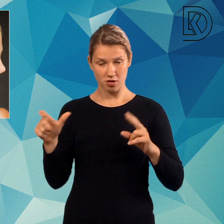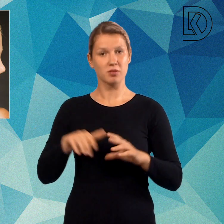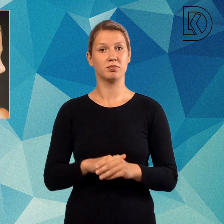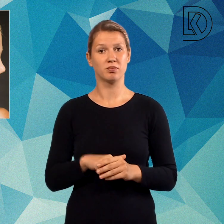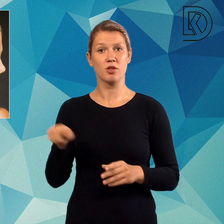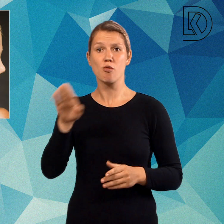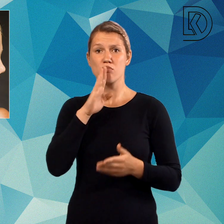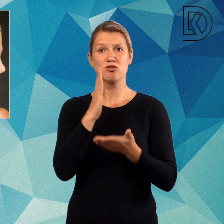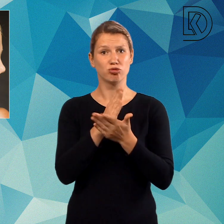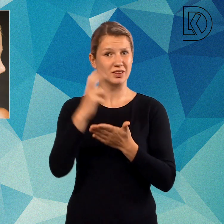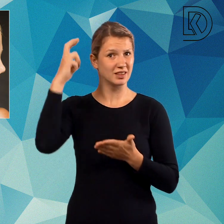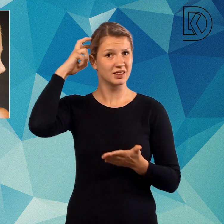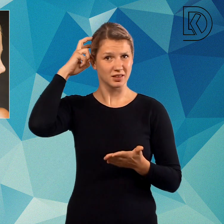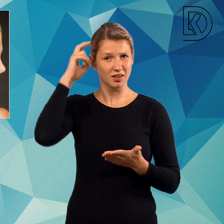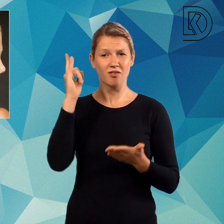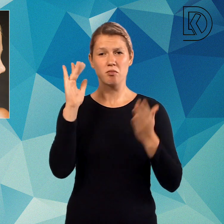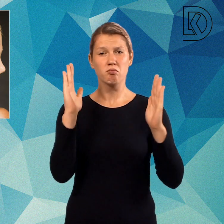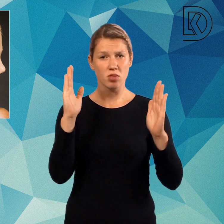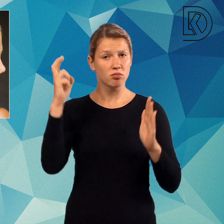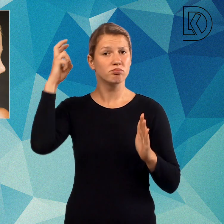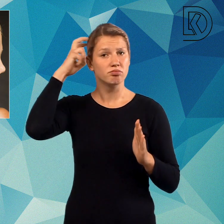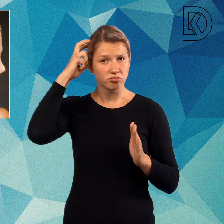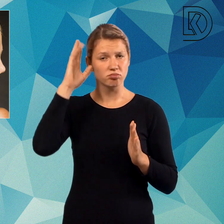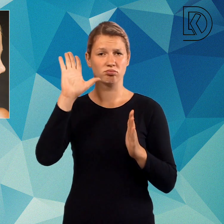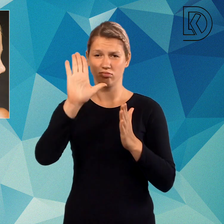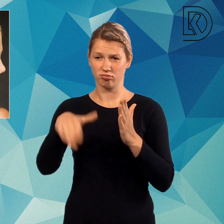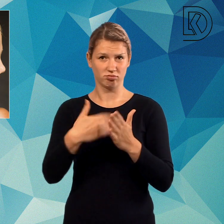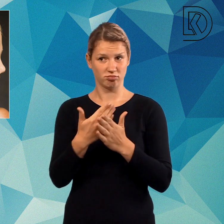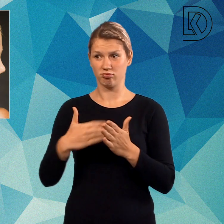Ši mergina nuo pat kūdikystės nešioja kochlearinius implantus (CI).